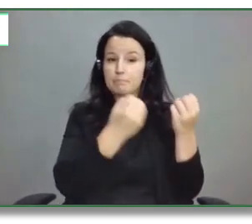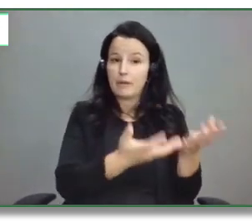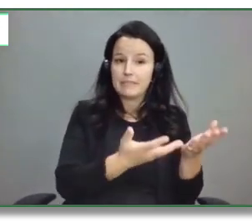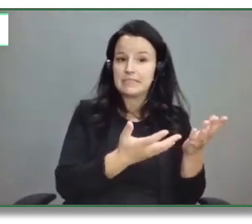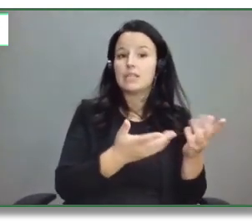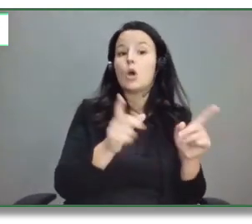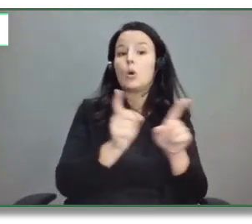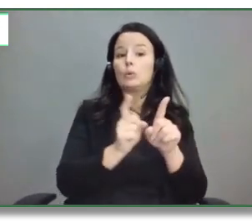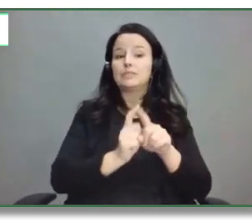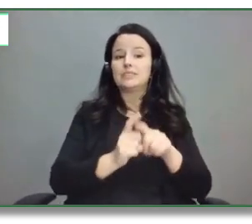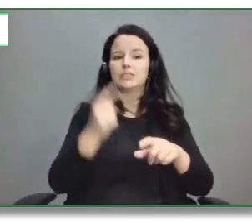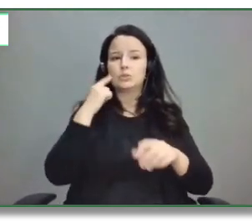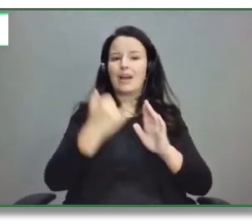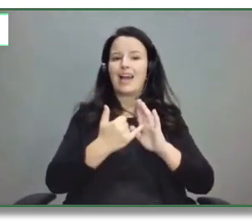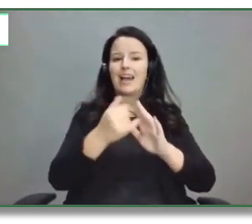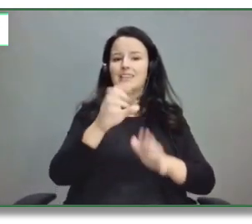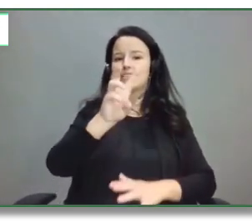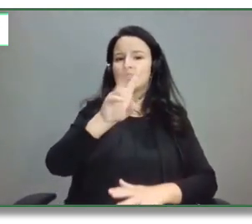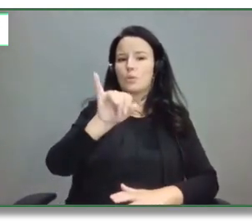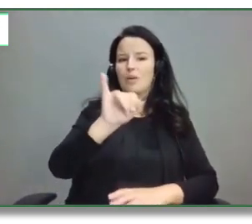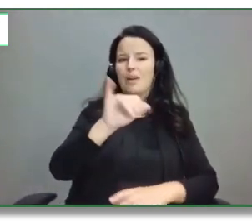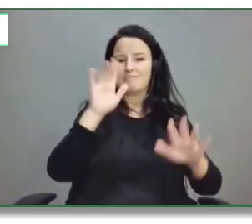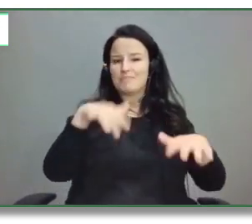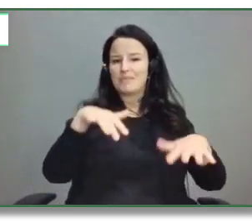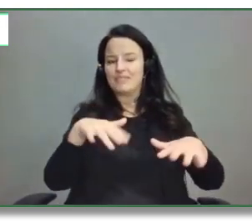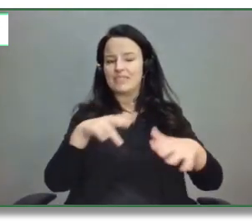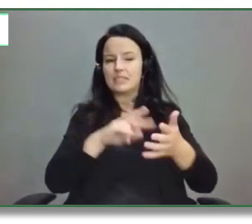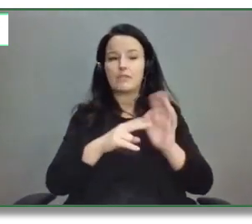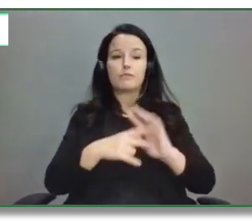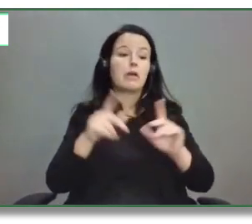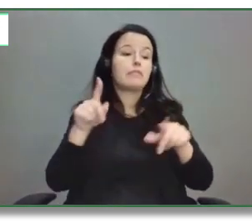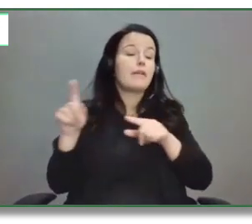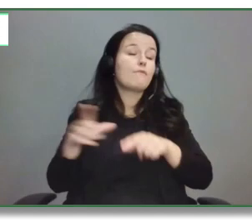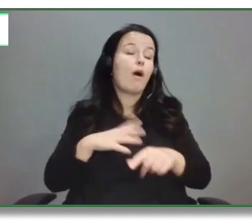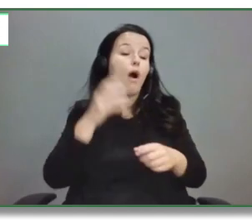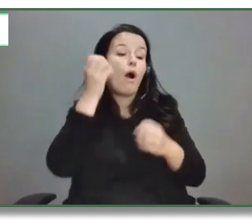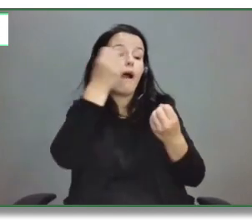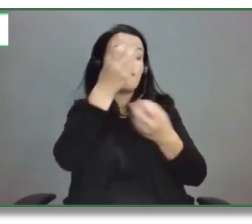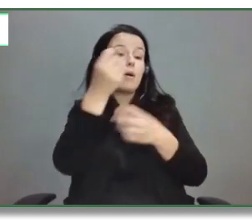alors je refais des informations juste pour avoir une idée